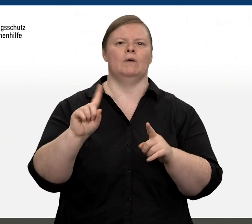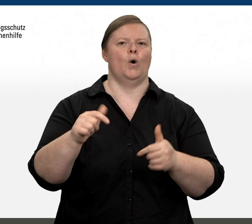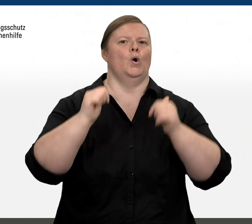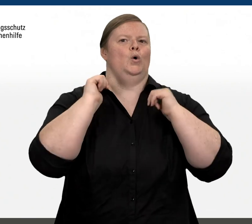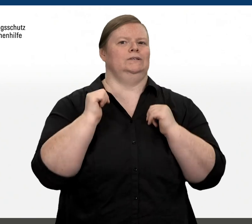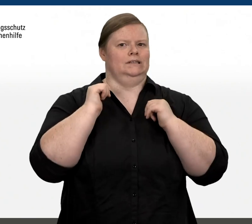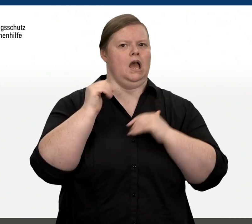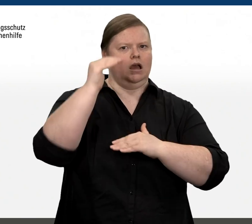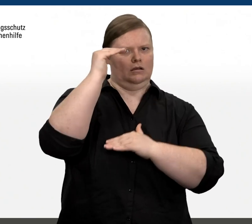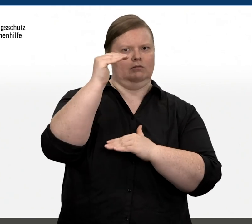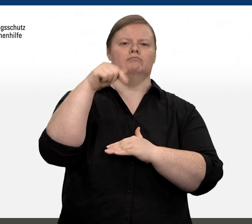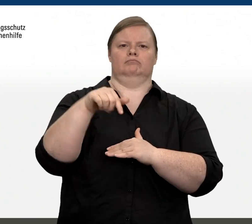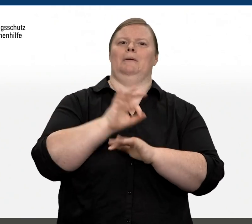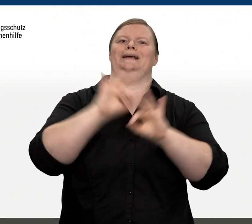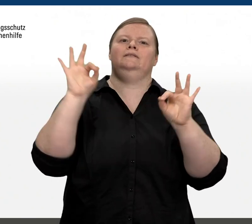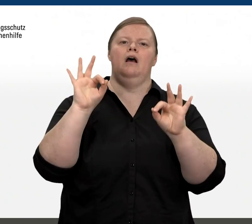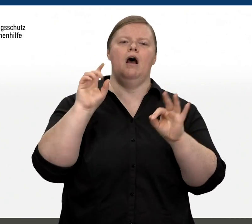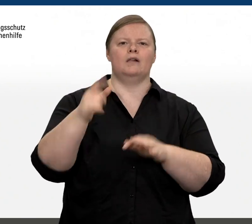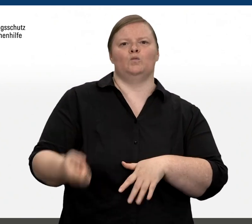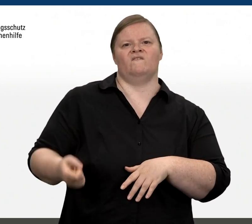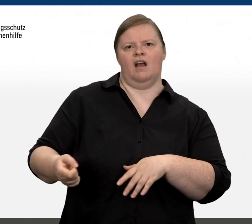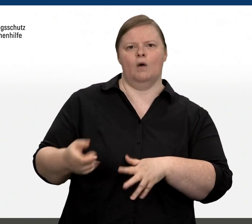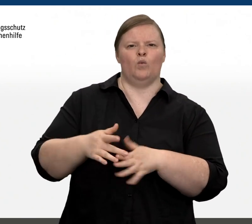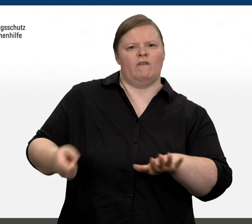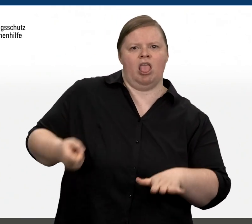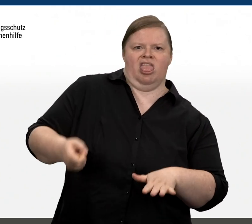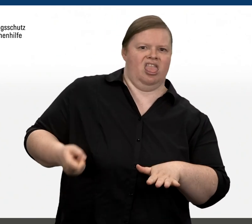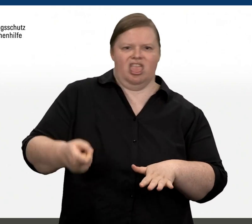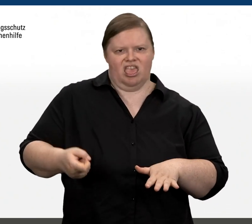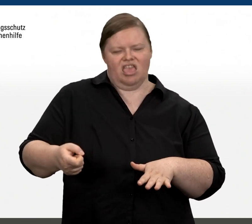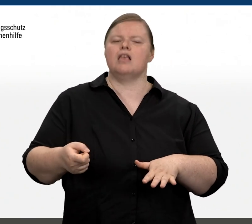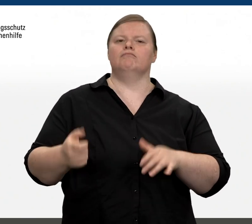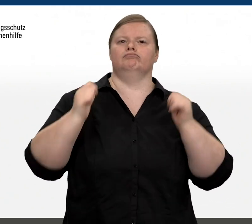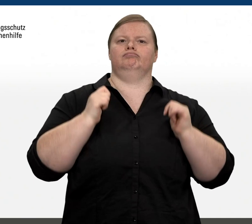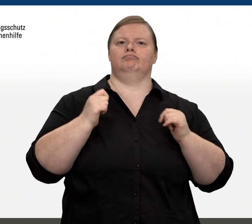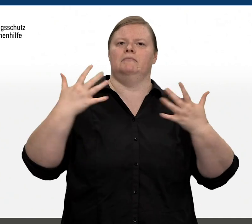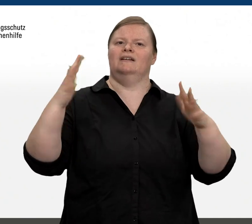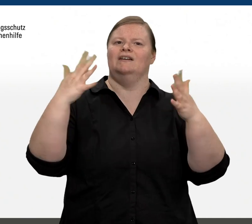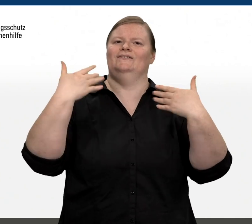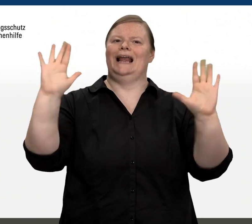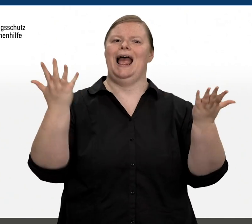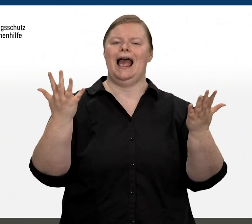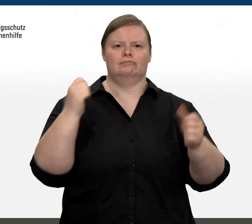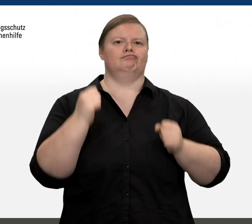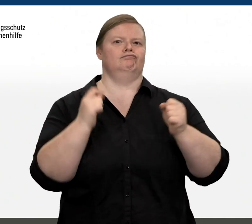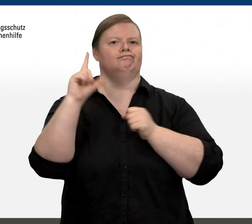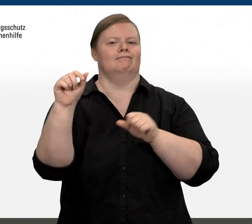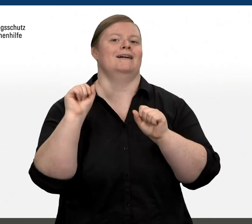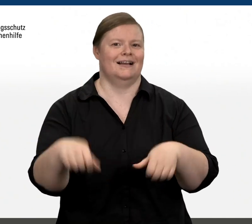Ein Rucksack ist praktischer als ein Koffer, da Sie beide Hände frei haben.